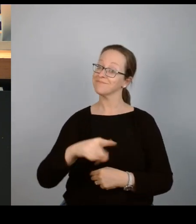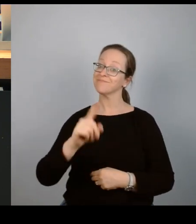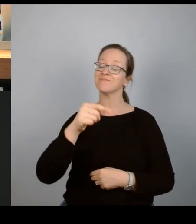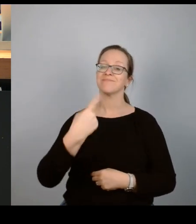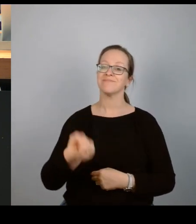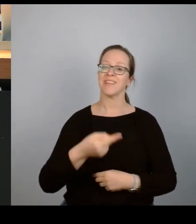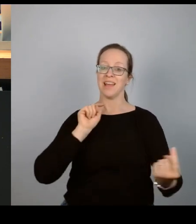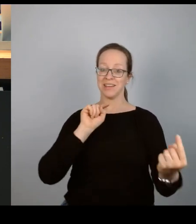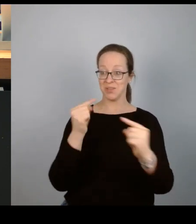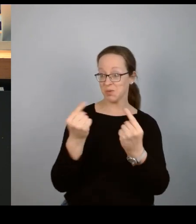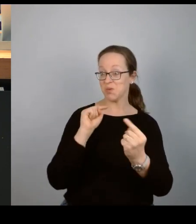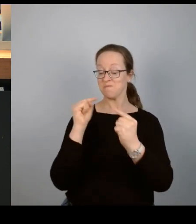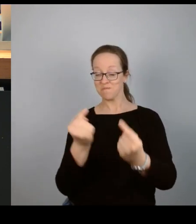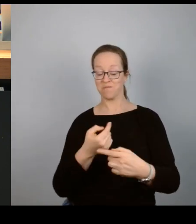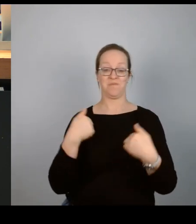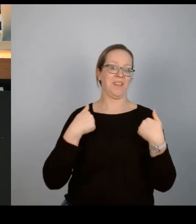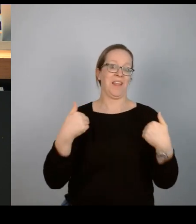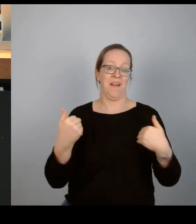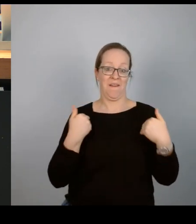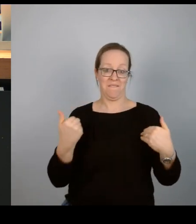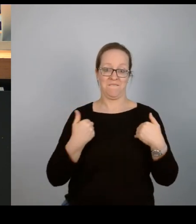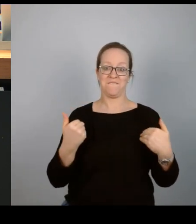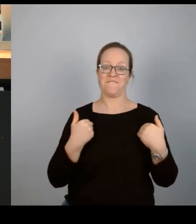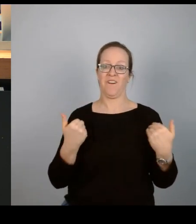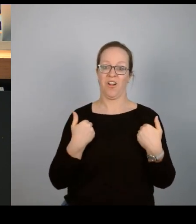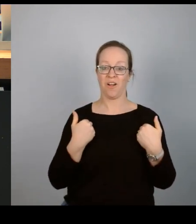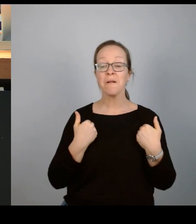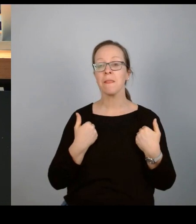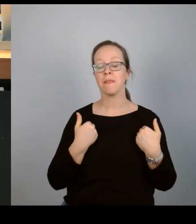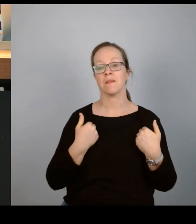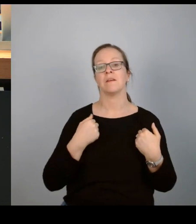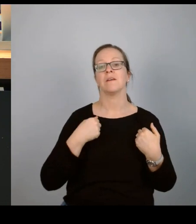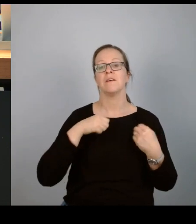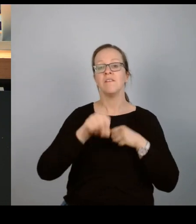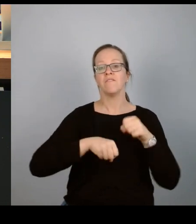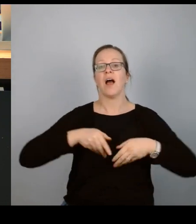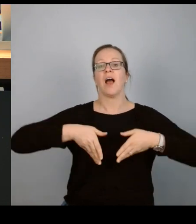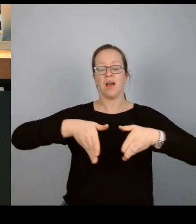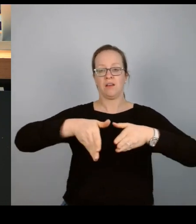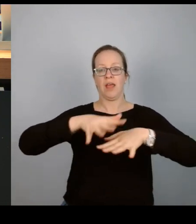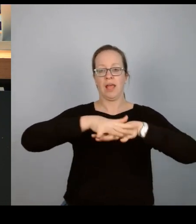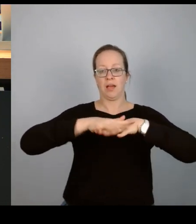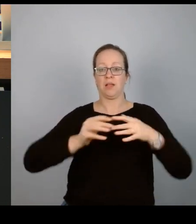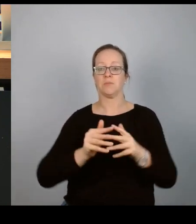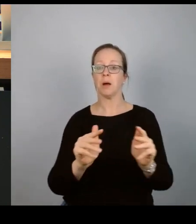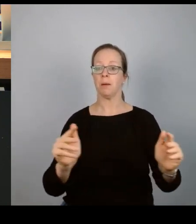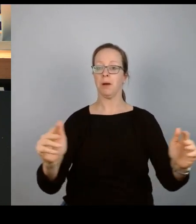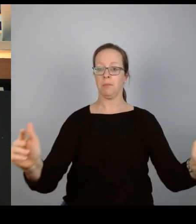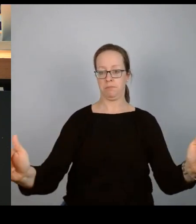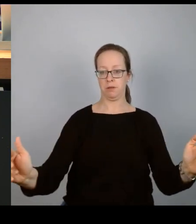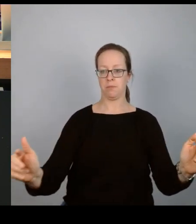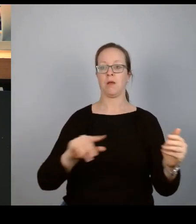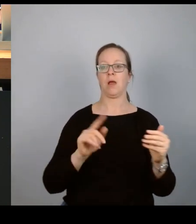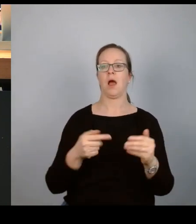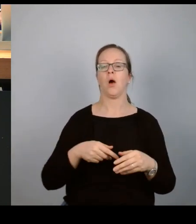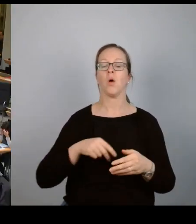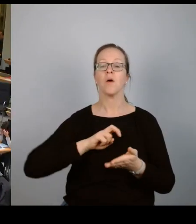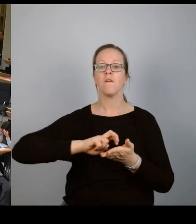ausbauen, und wenn wir dann ist auch noch schaffen, die Schiene in unserem neuen Wohnquartier zu setzen.(Beifall) (Rednerwechsel) Vielen Dank.